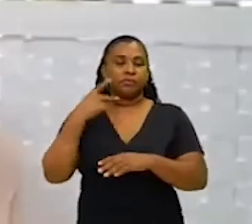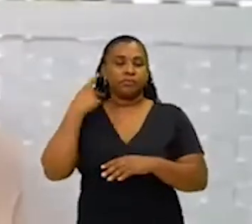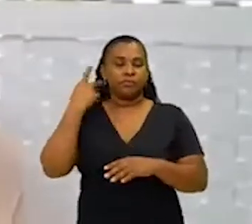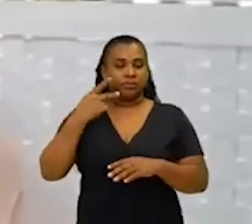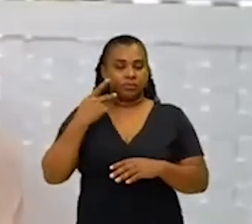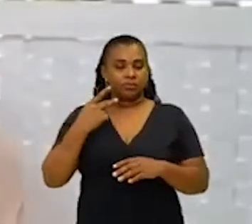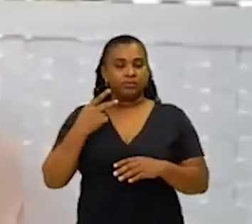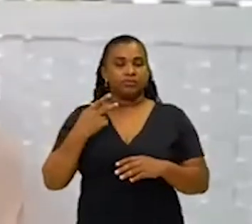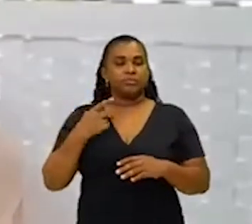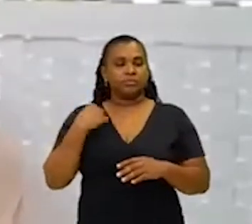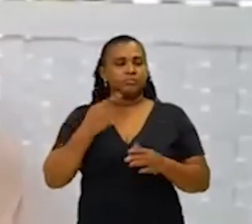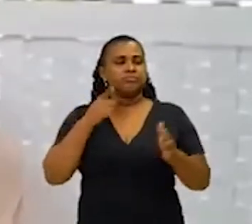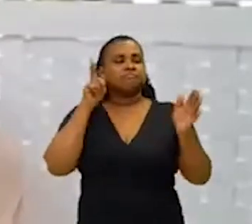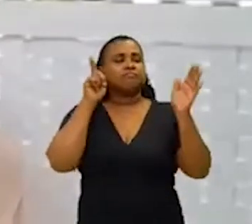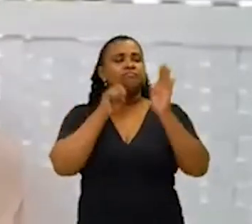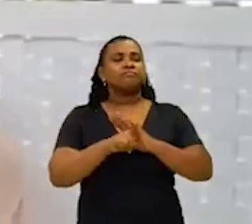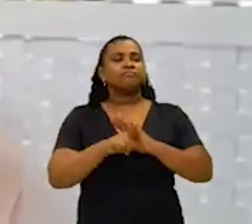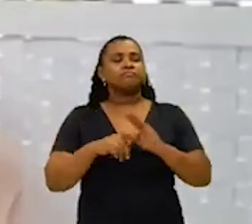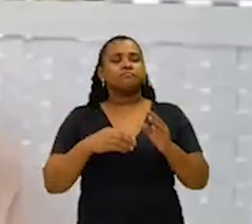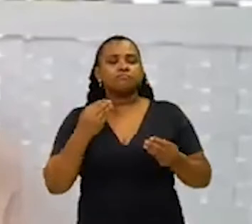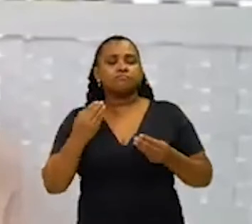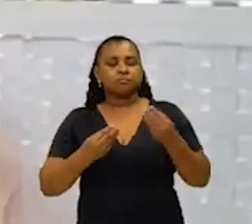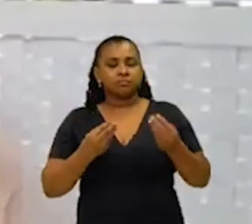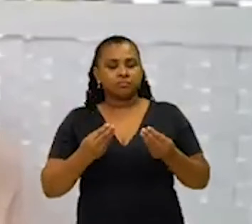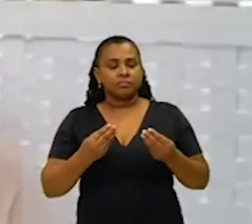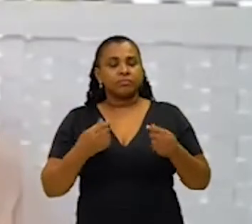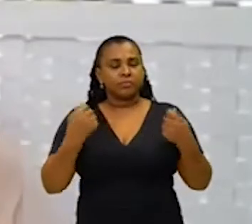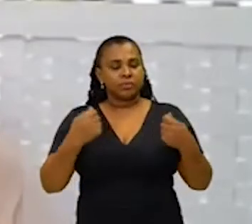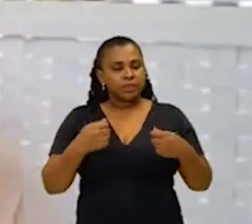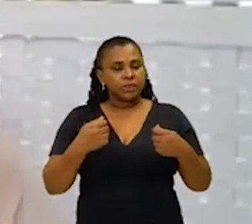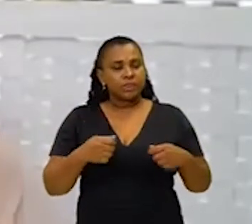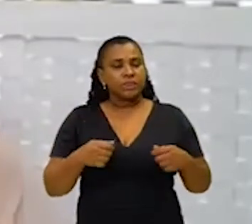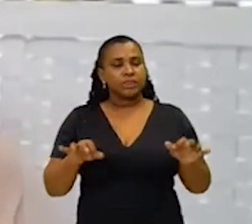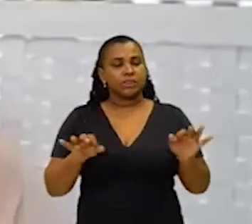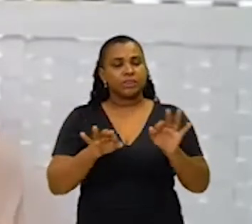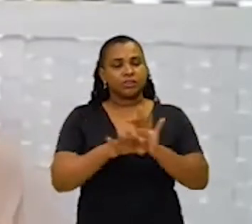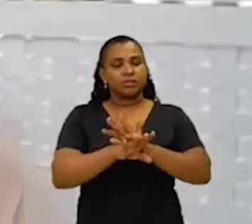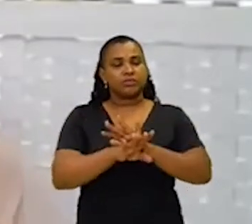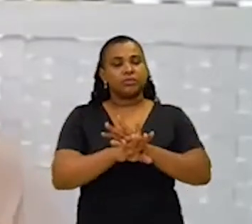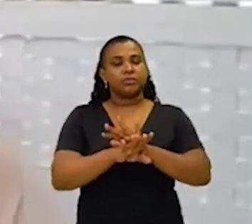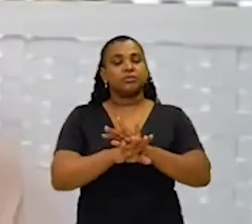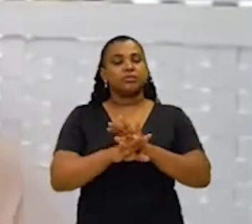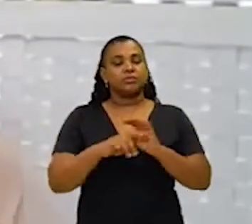que chamamos pré-condições de convivência e possibilitam uma coexistência entre maioria e